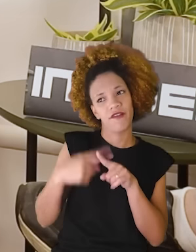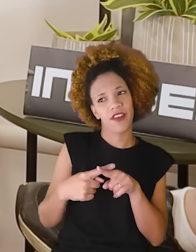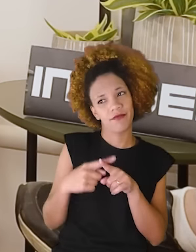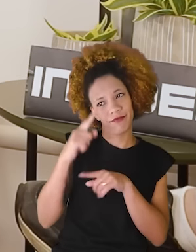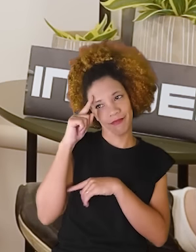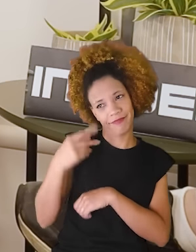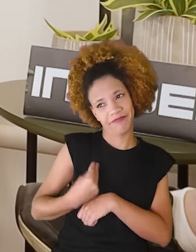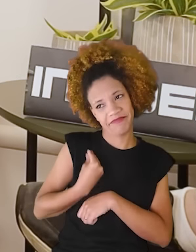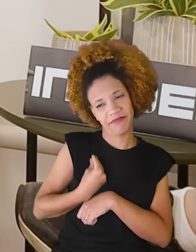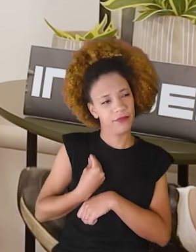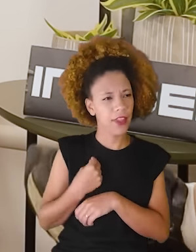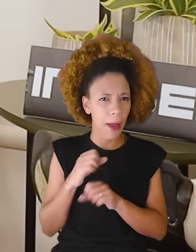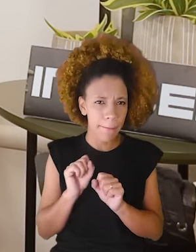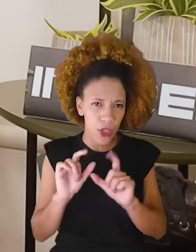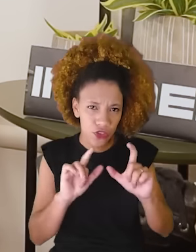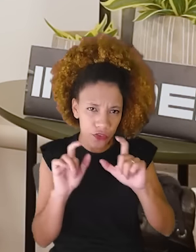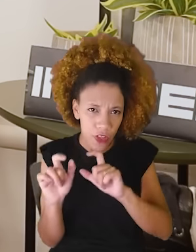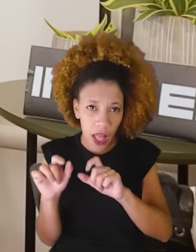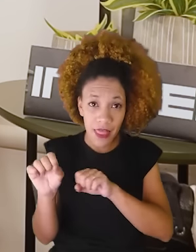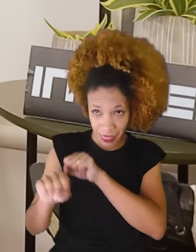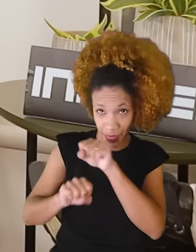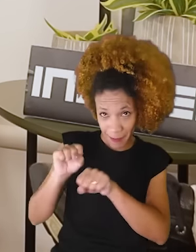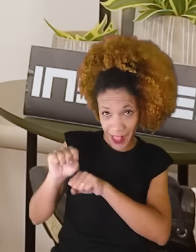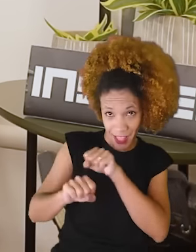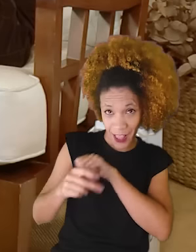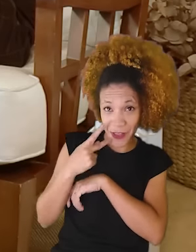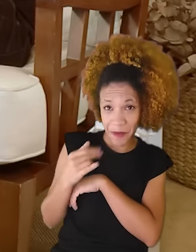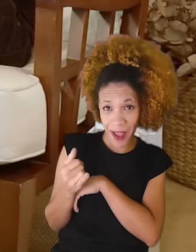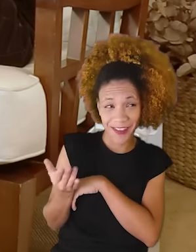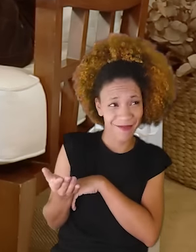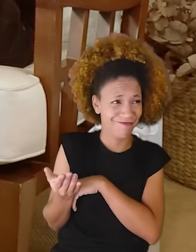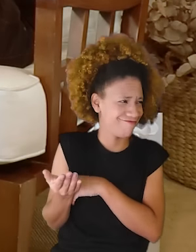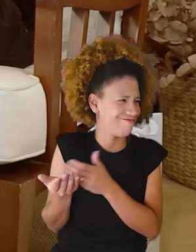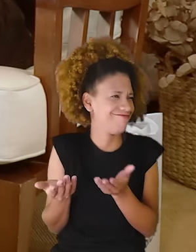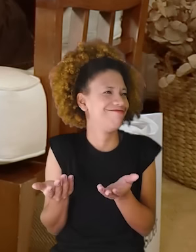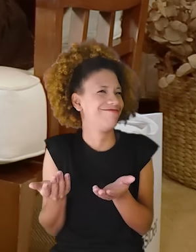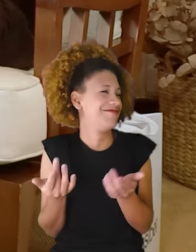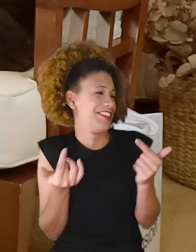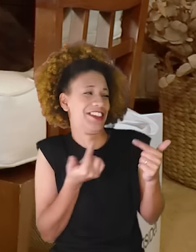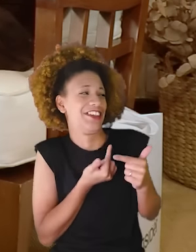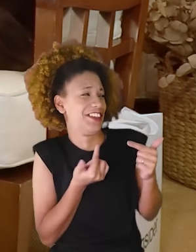na vida ela perguntou Poxa posso tirar uma foto ali na bicicleta do seu pai eu falei Aí eu falei